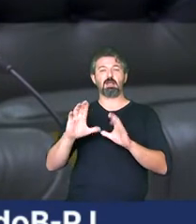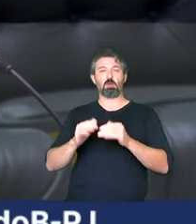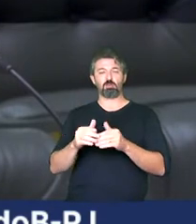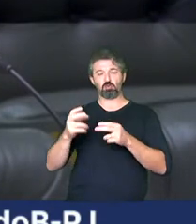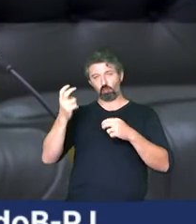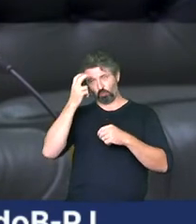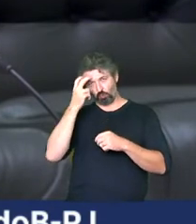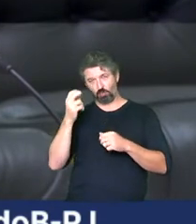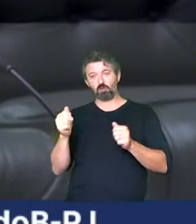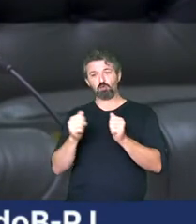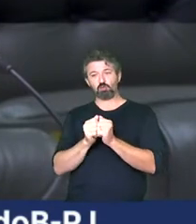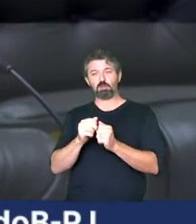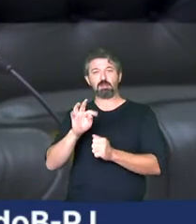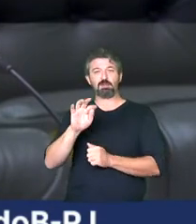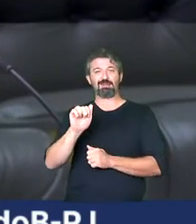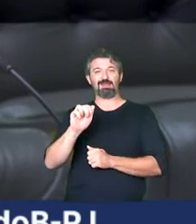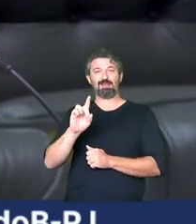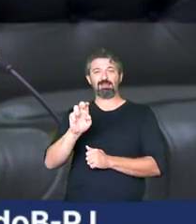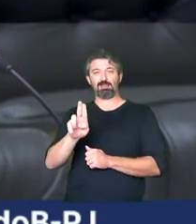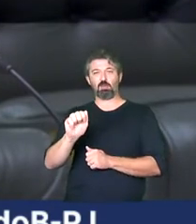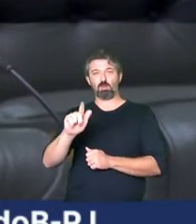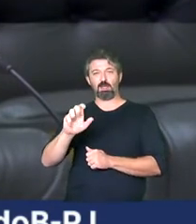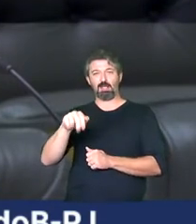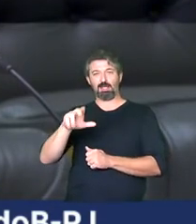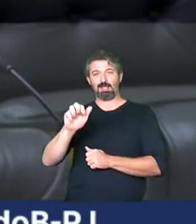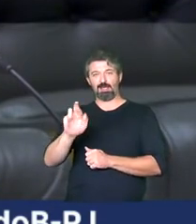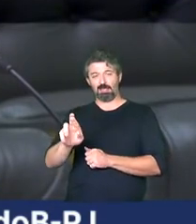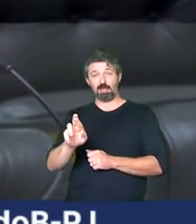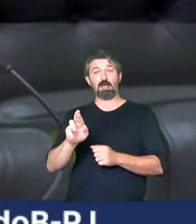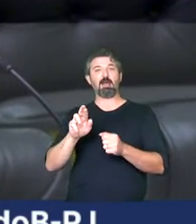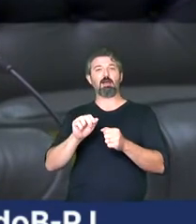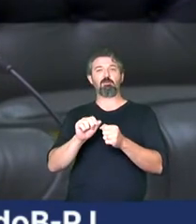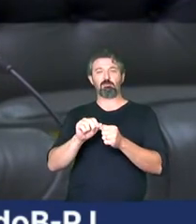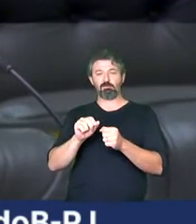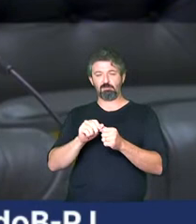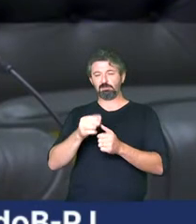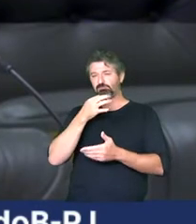NA COMISSÃO DE CULTURA PERMITIU ESSA CONSTRUÇÃO FEITA A PARTIR DO DEPUTADO